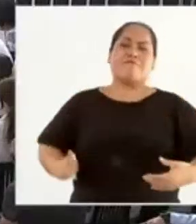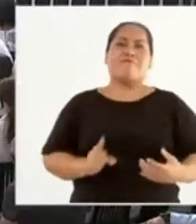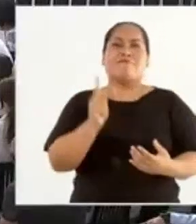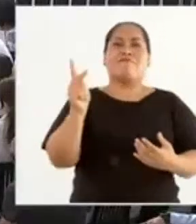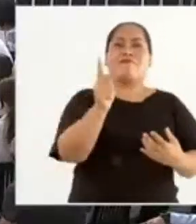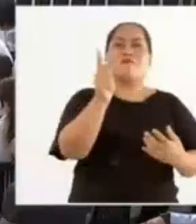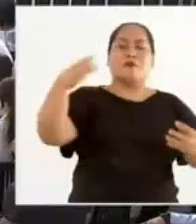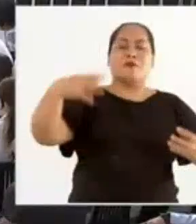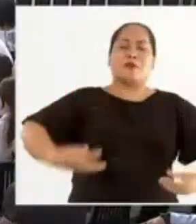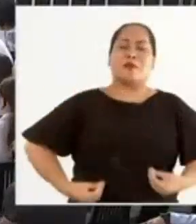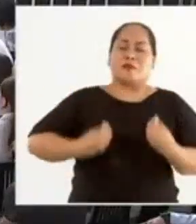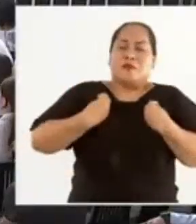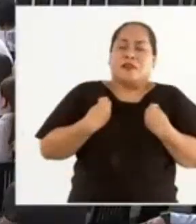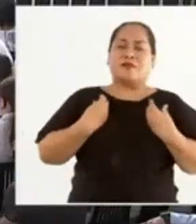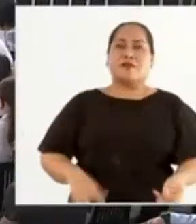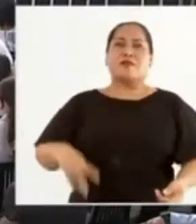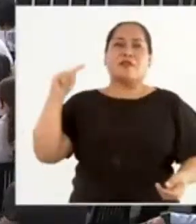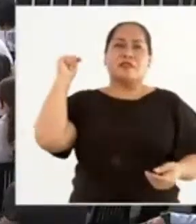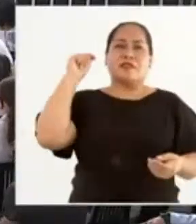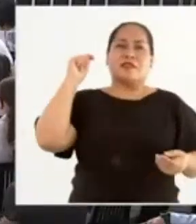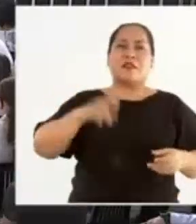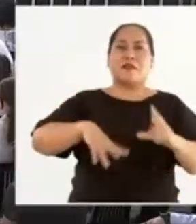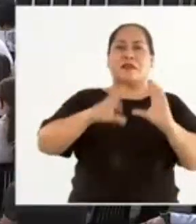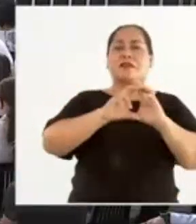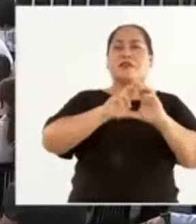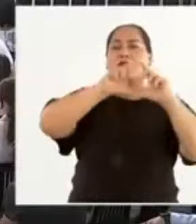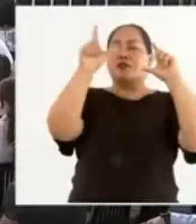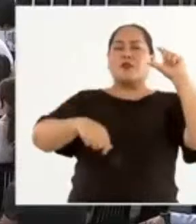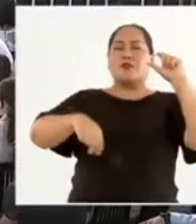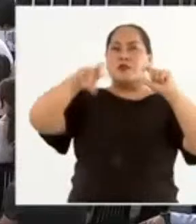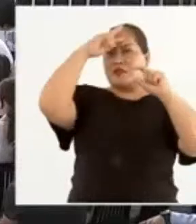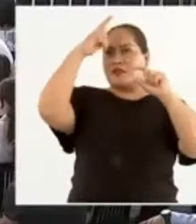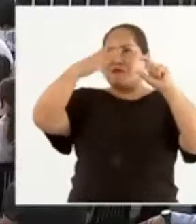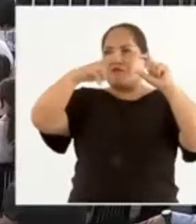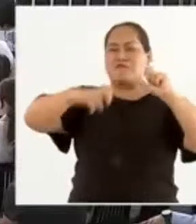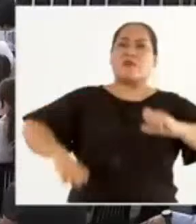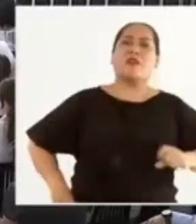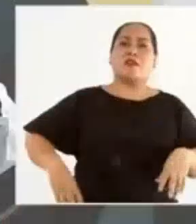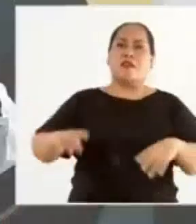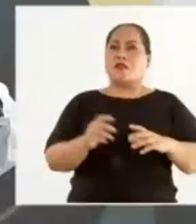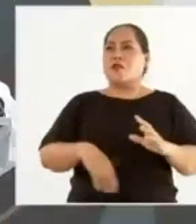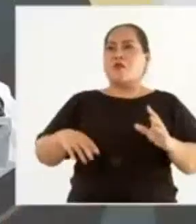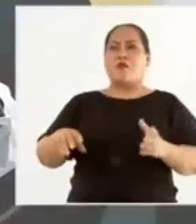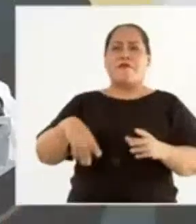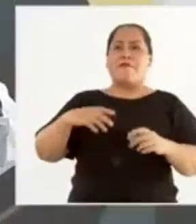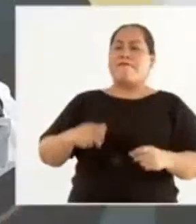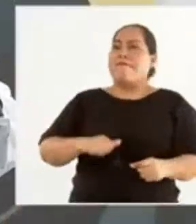nos va a dividir y nada ni nadie va a detener la transformación. Viva la transformación de